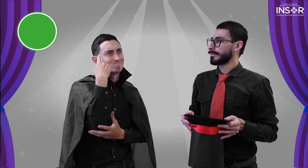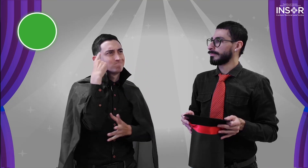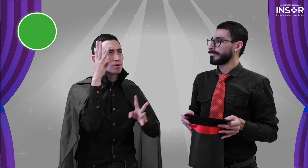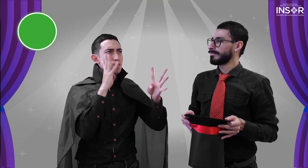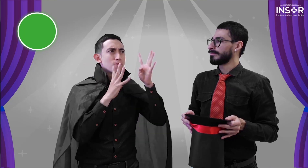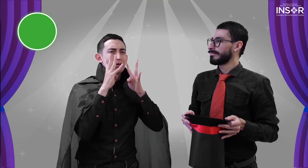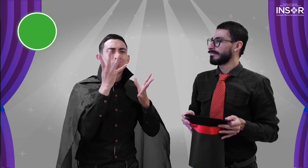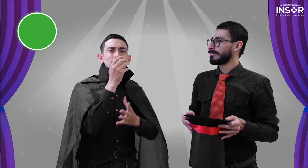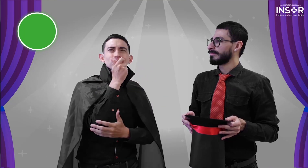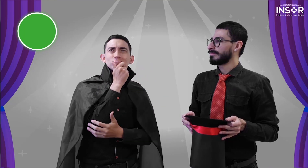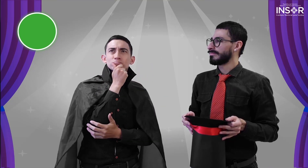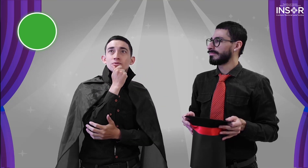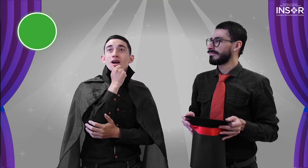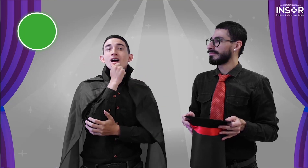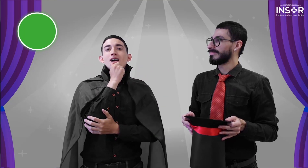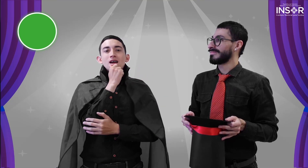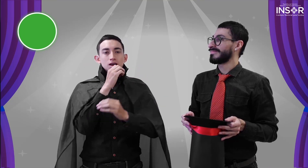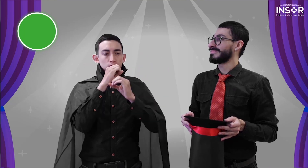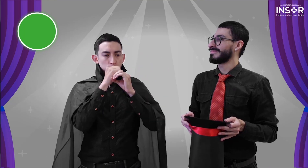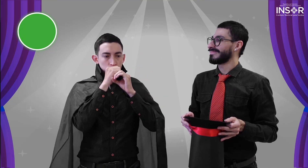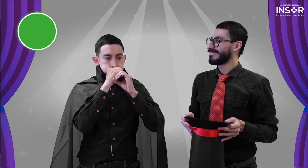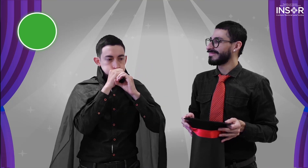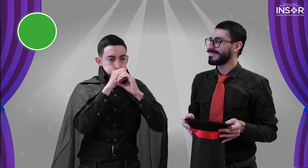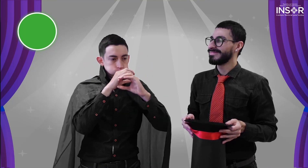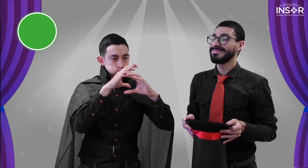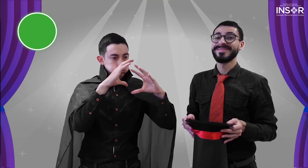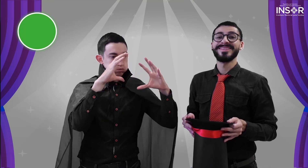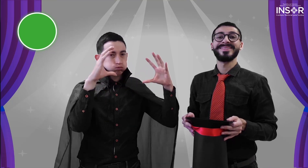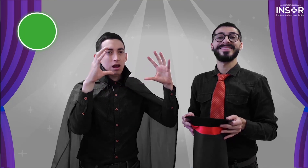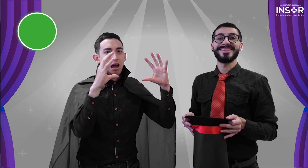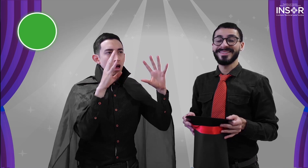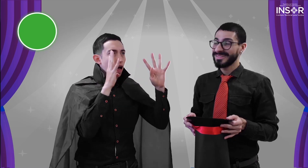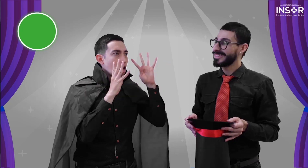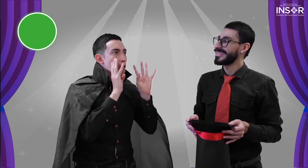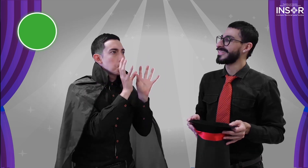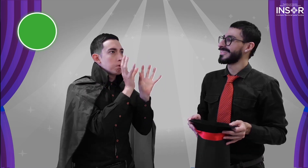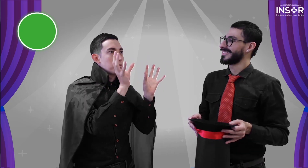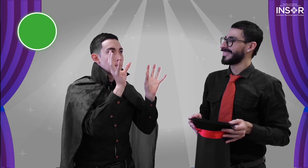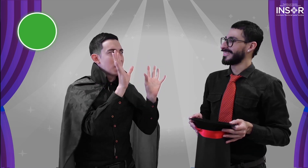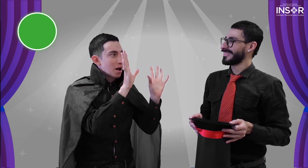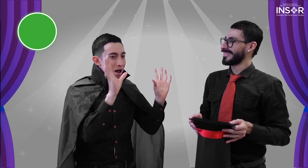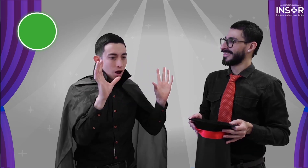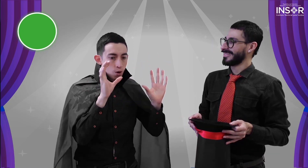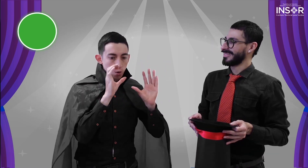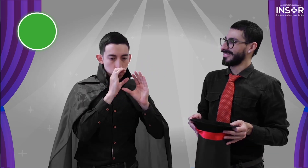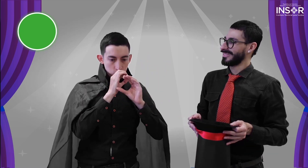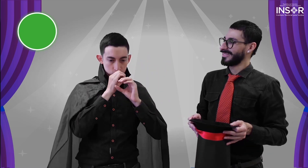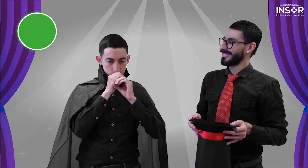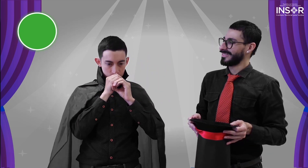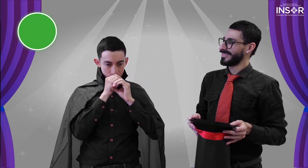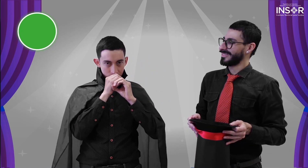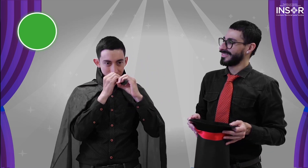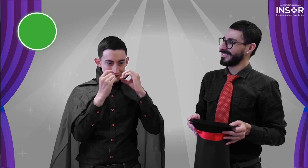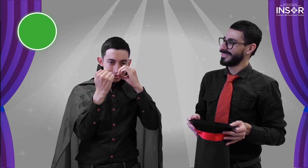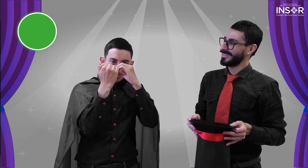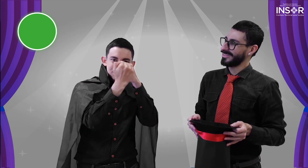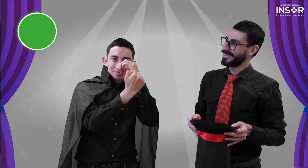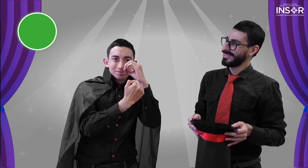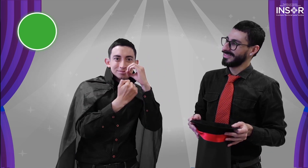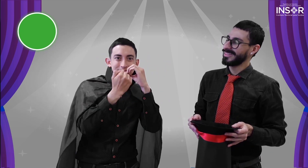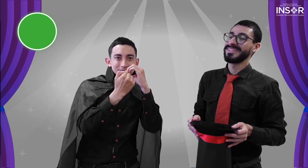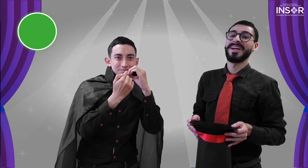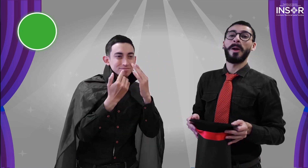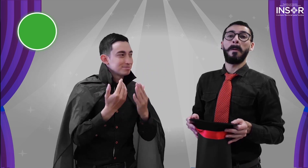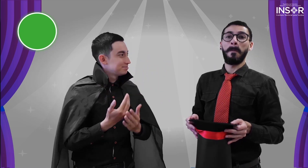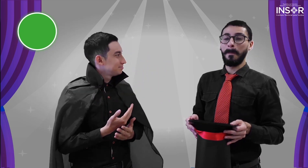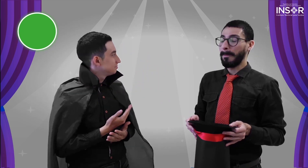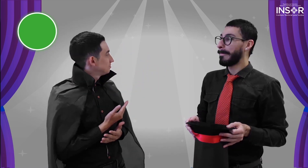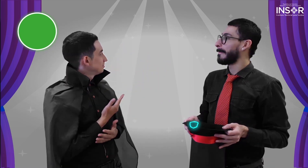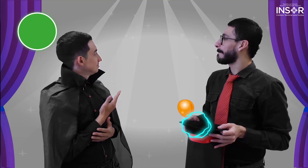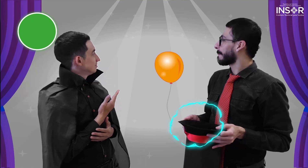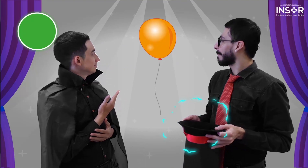¿Cómo podemos decorar el lugar? Ah, podemos decorar con bombas, también tienen la misma configuración. Miren.